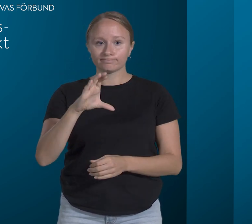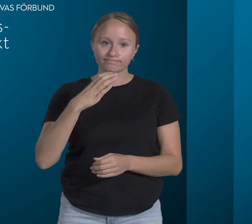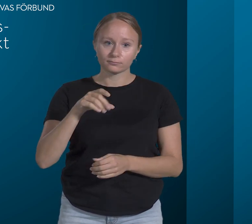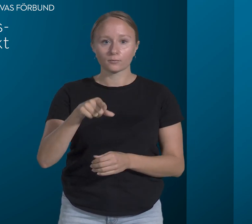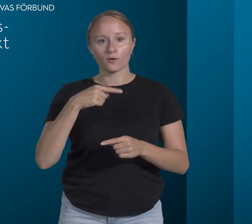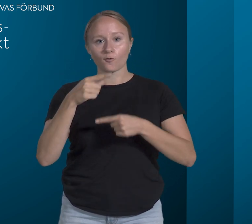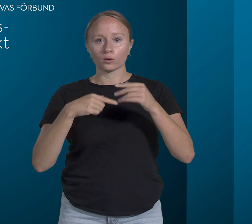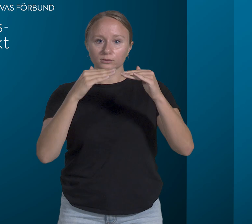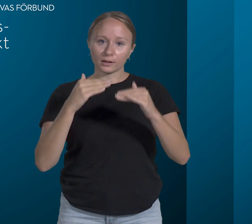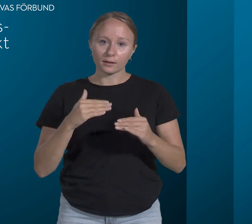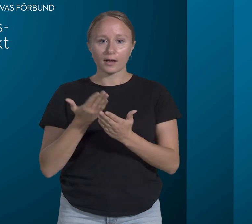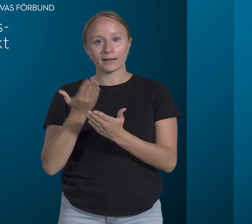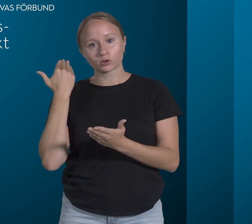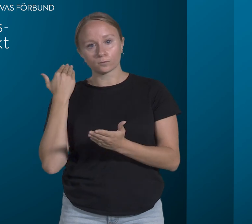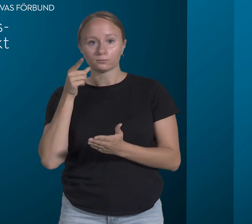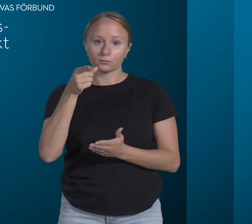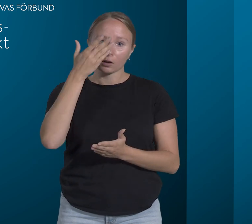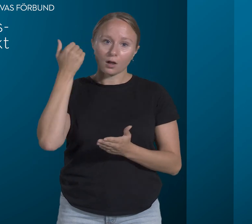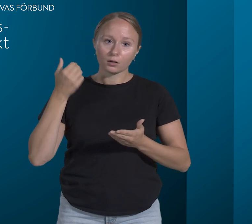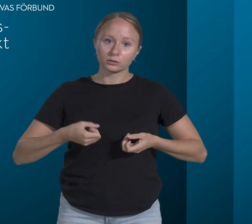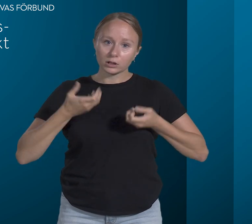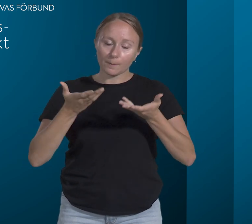och inlägg som berör personer med funktionsnedsättning och deras historia -